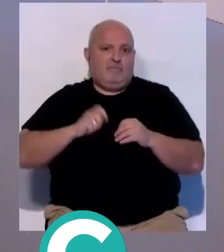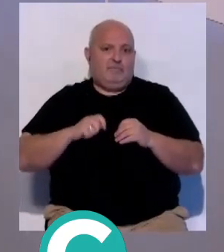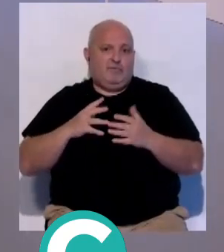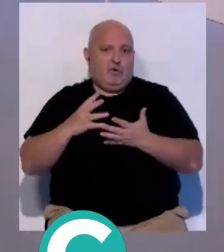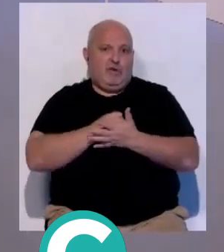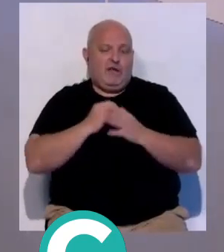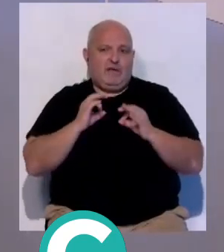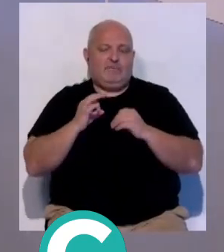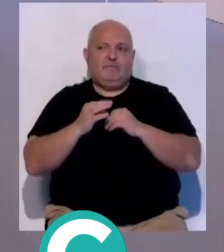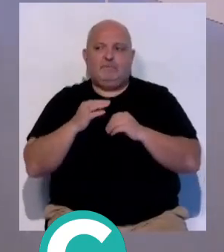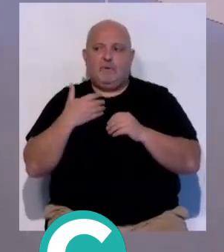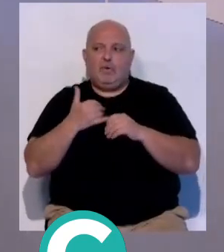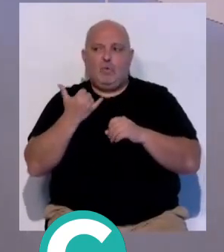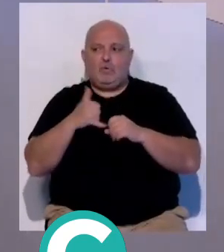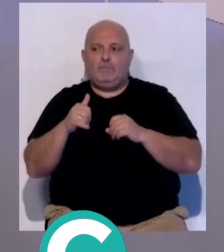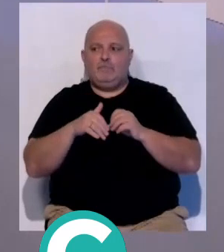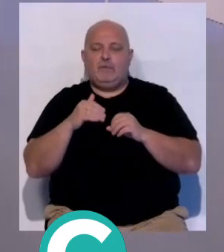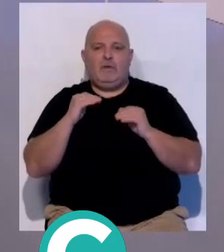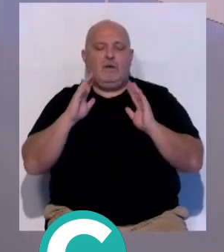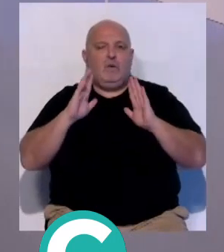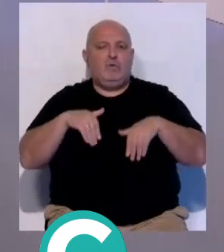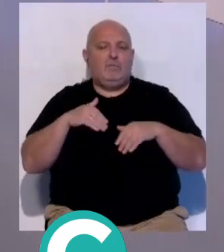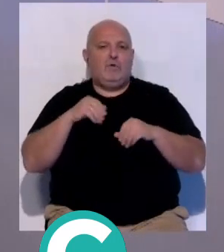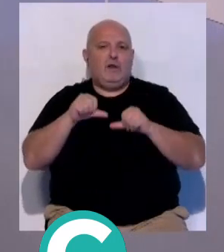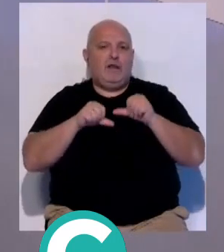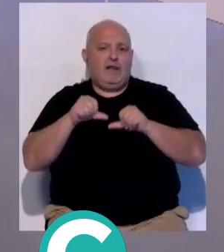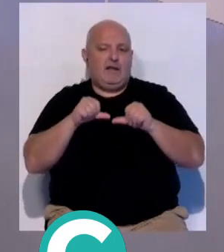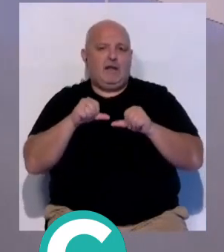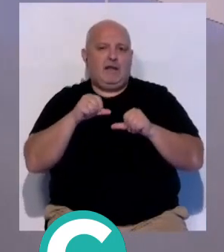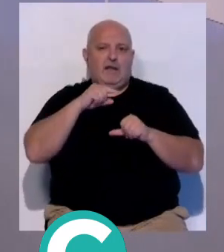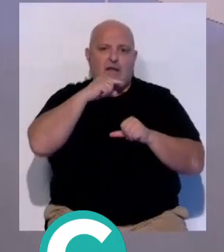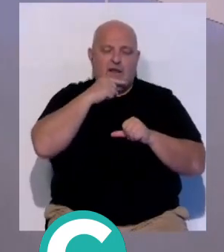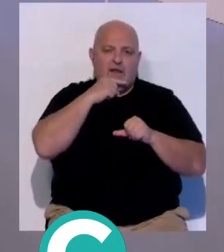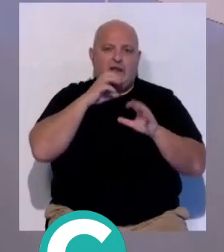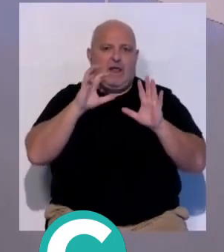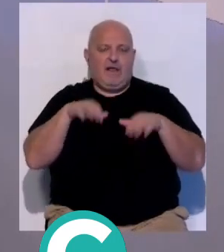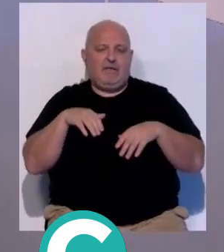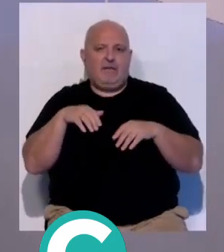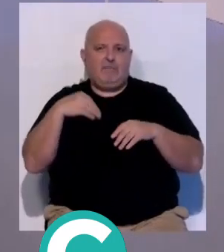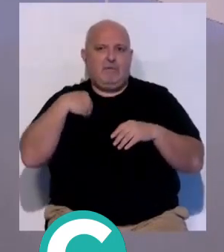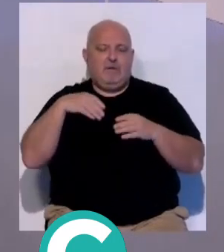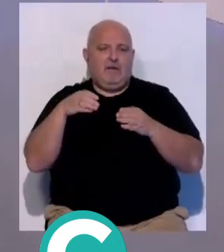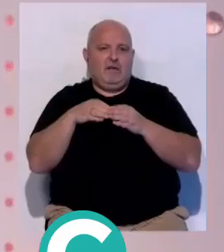que ser hasta el último momento el último partido de Liga elche Cádiz allá en el nuevo altabix no